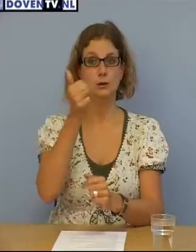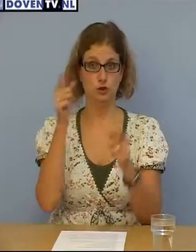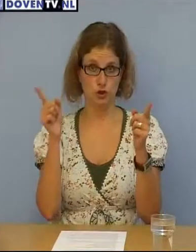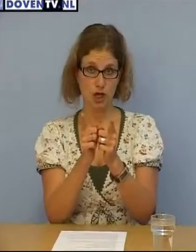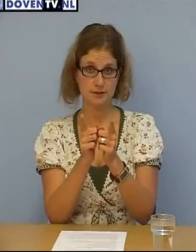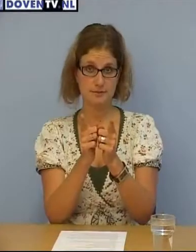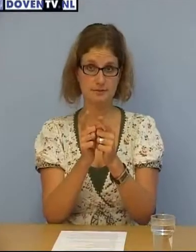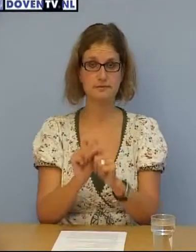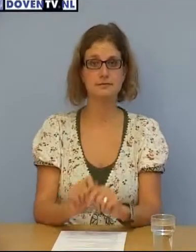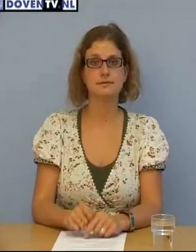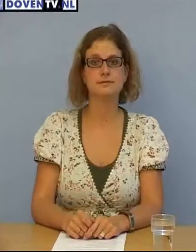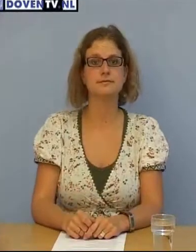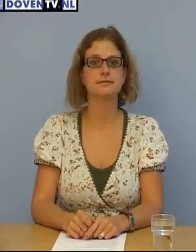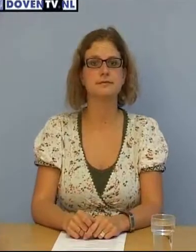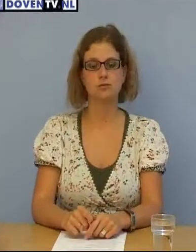Nieuwsflits